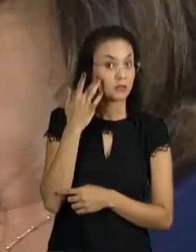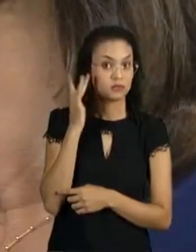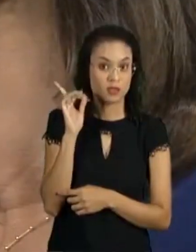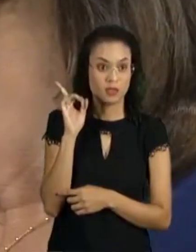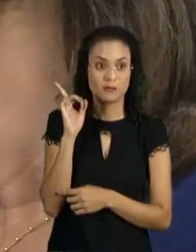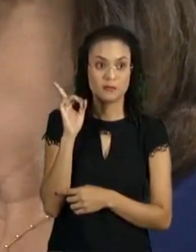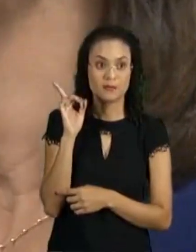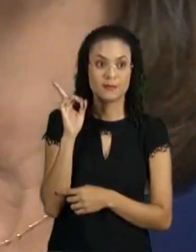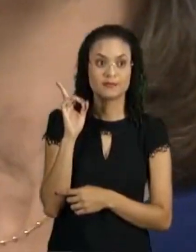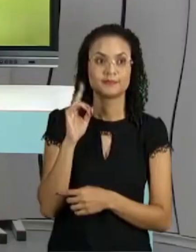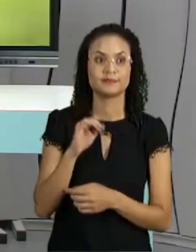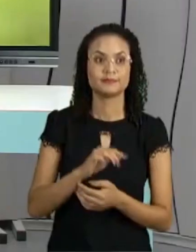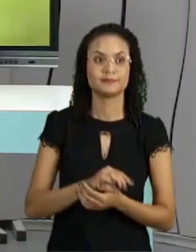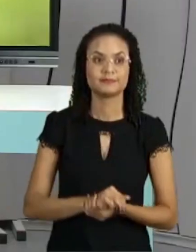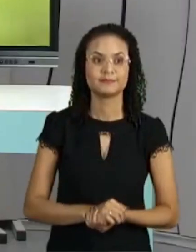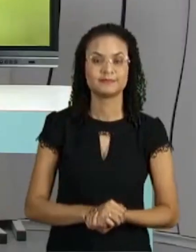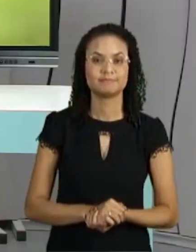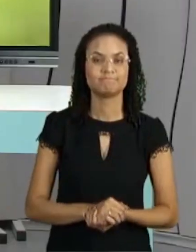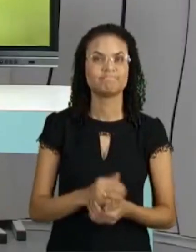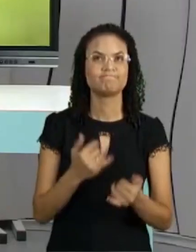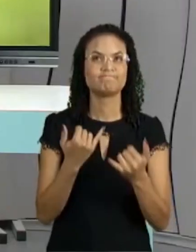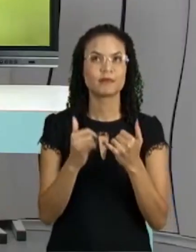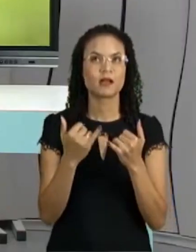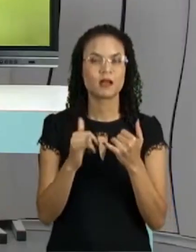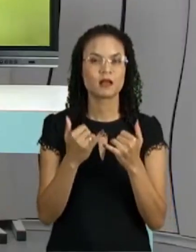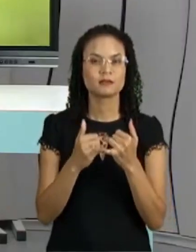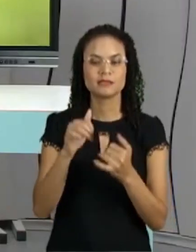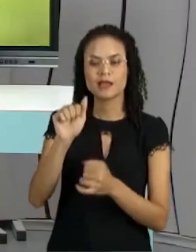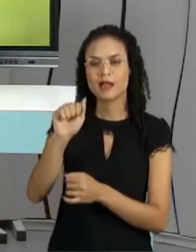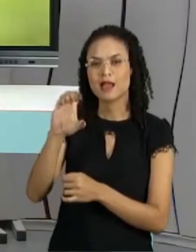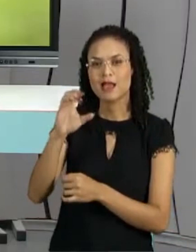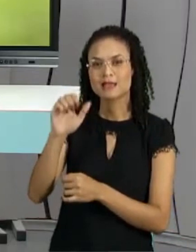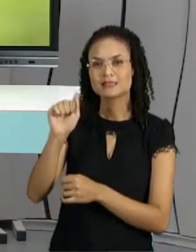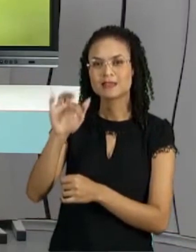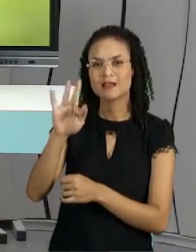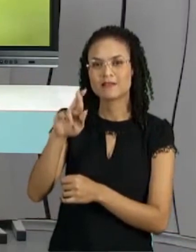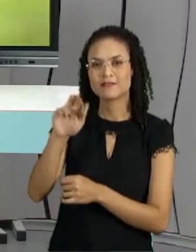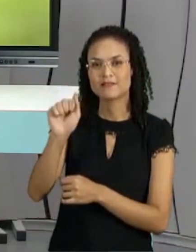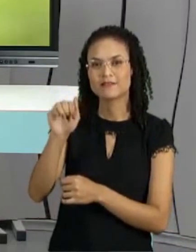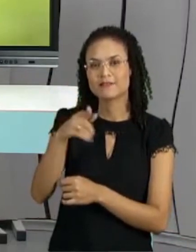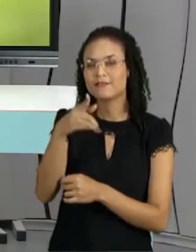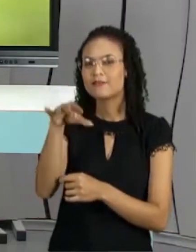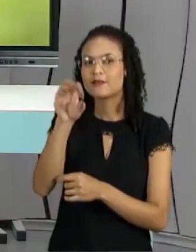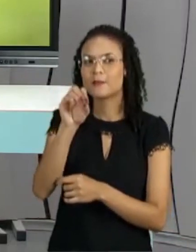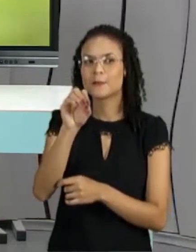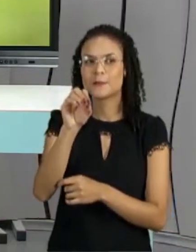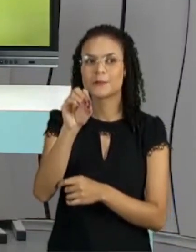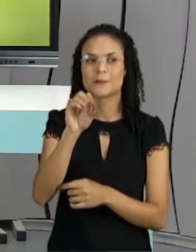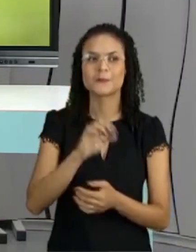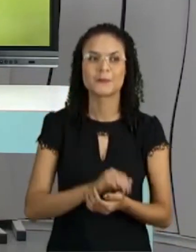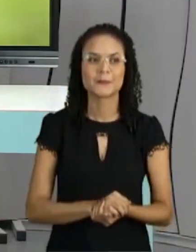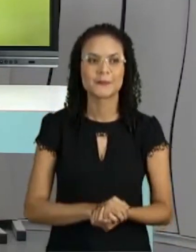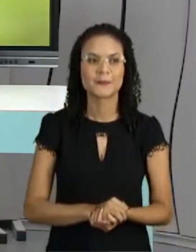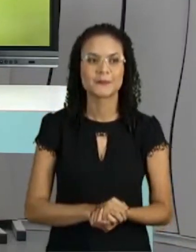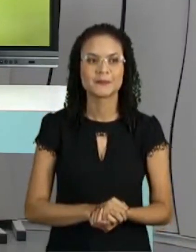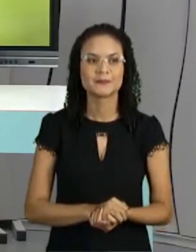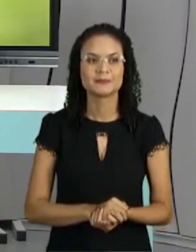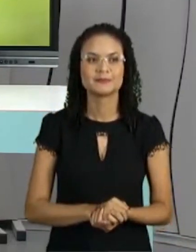Parece açafrão. Será que é açafrão? Sente o cheirinho de